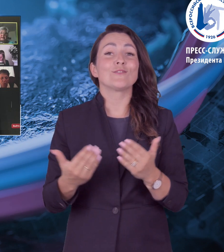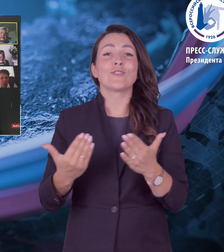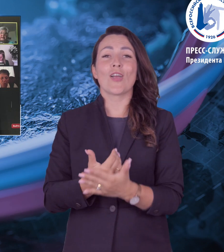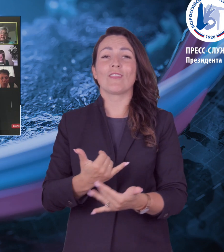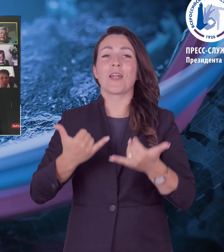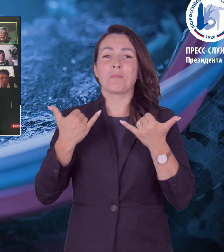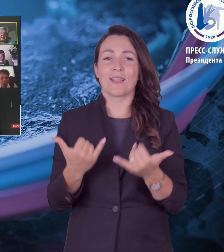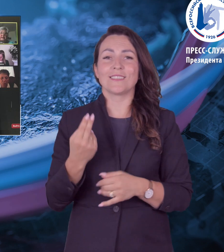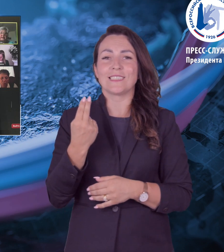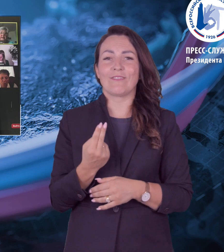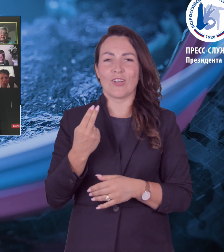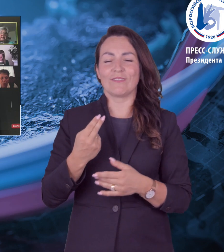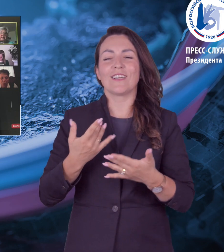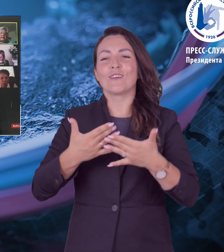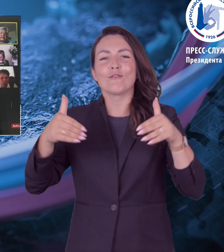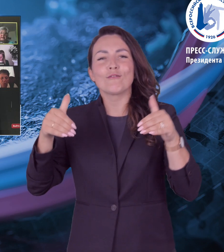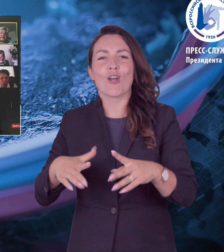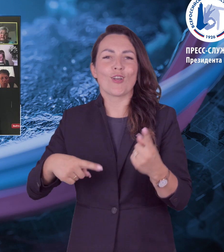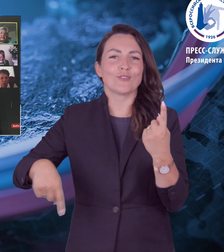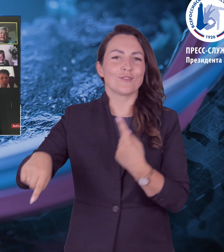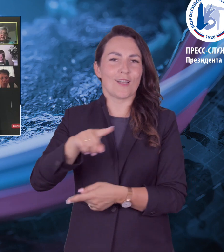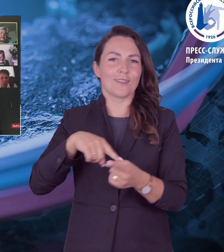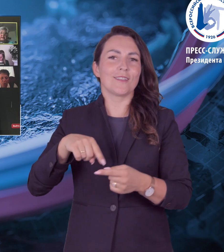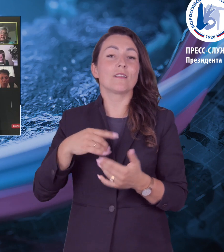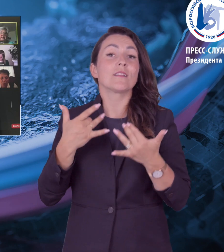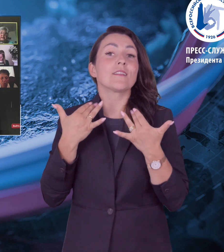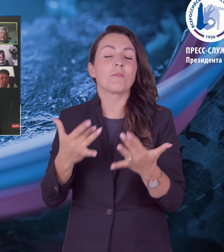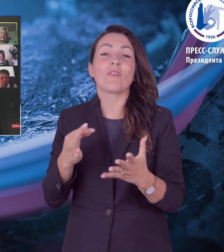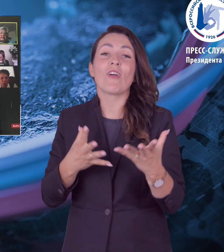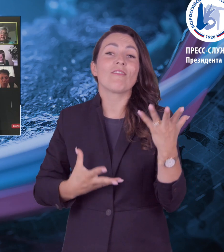Современные цифровые решения требуются и